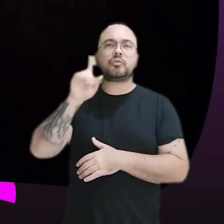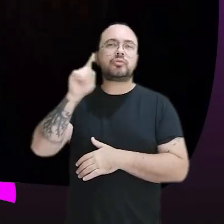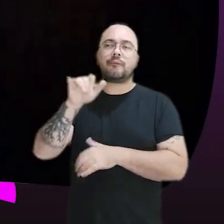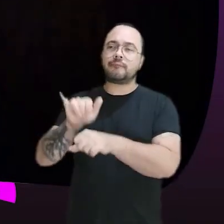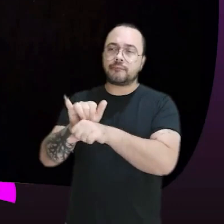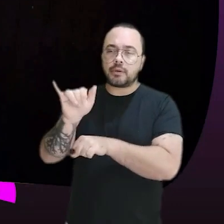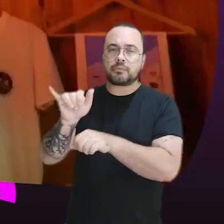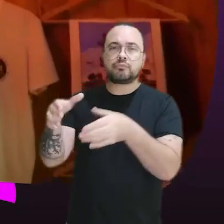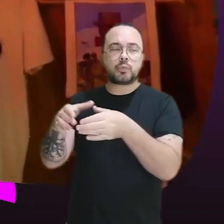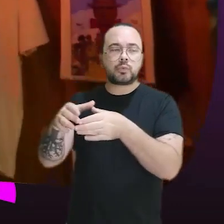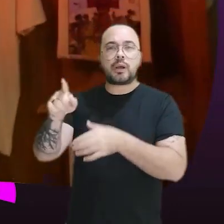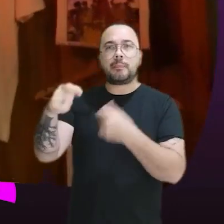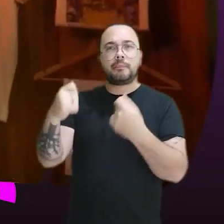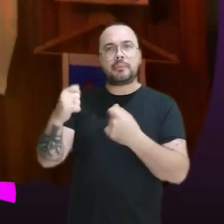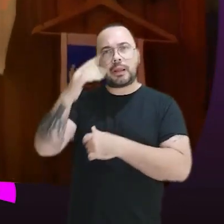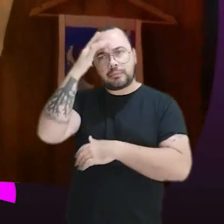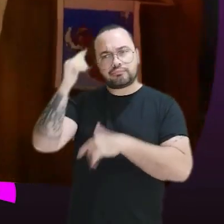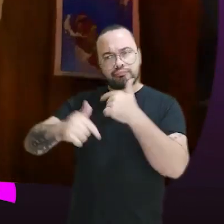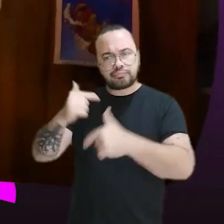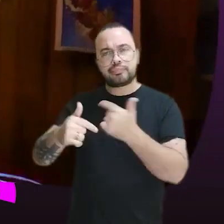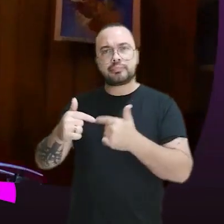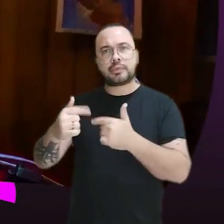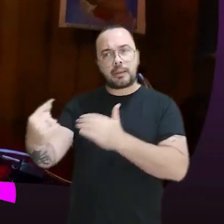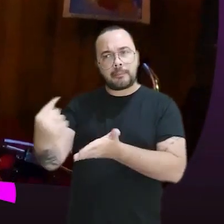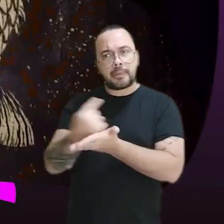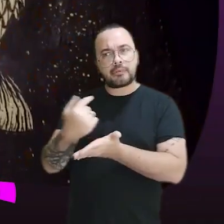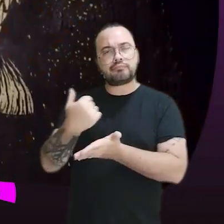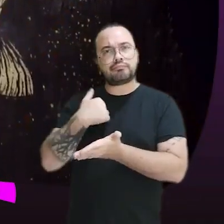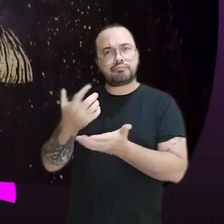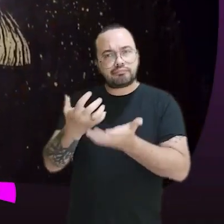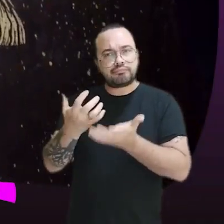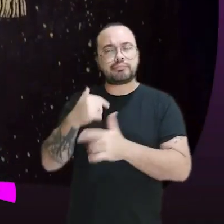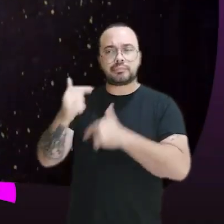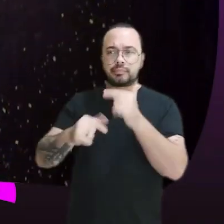da equipe e ela precisava de alguém pra trampar, e ela perguntou se eu tava... Se eu tava a fim, se eu queria